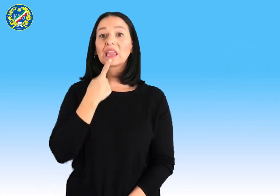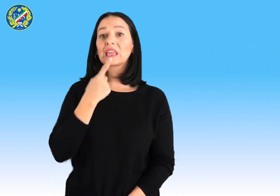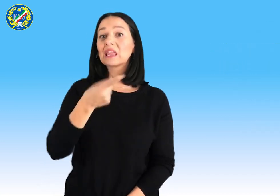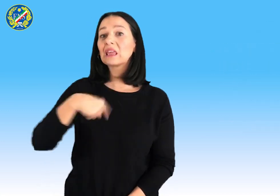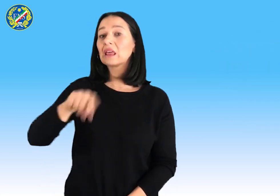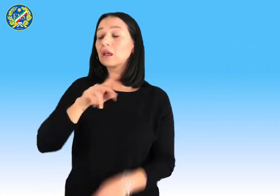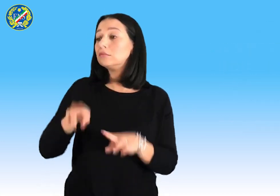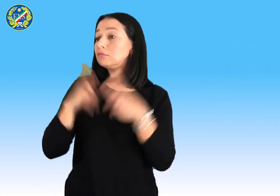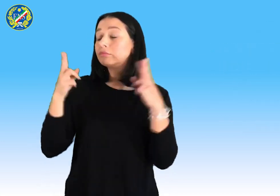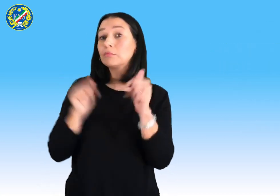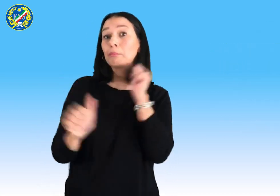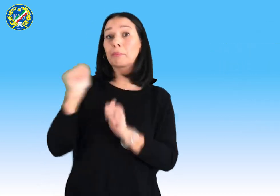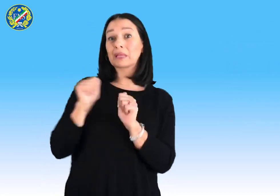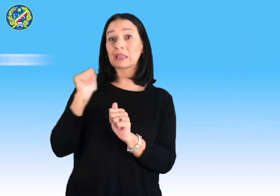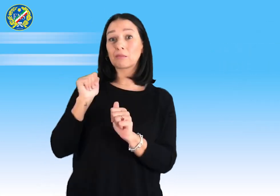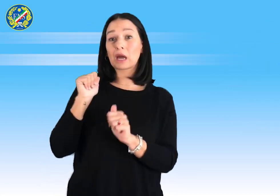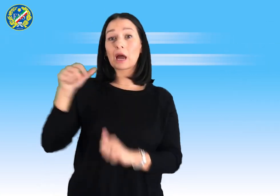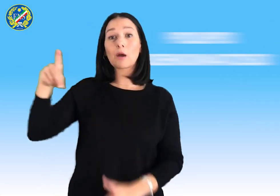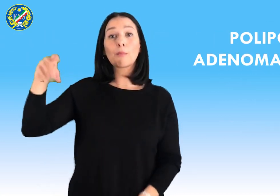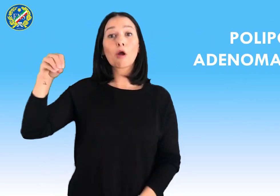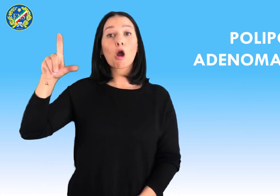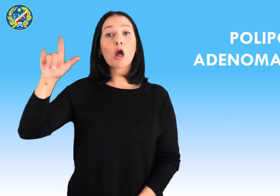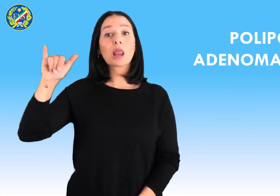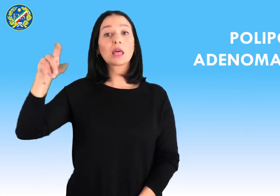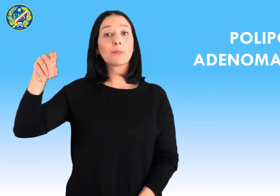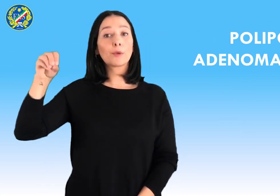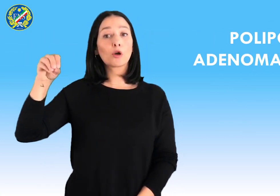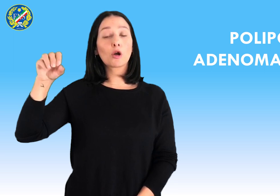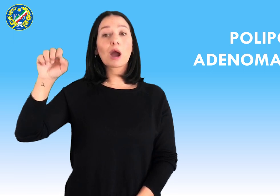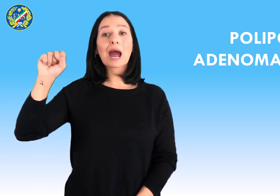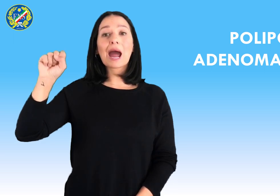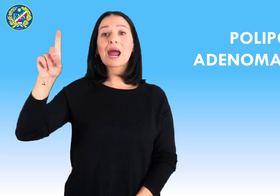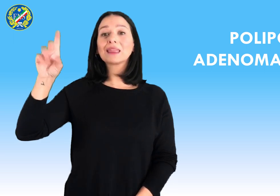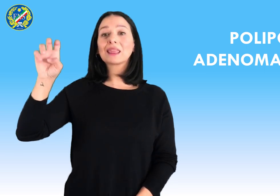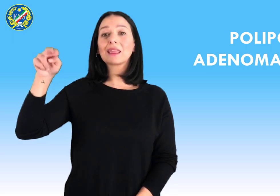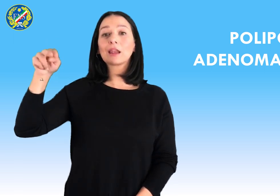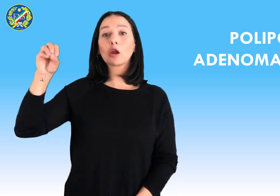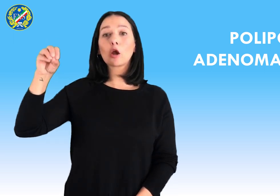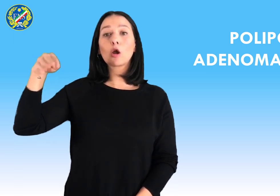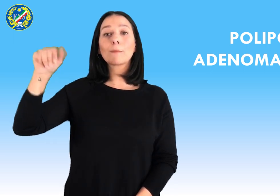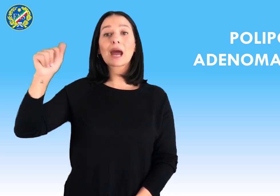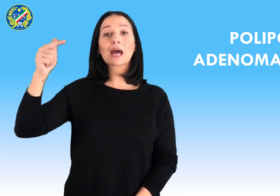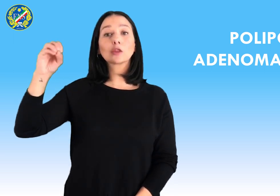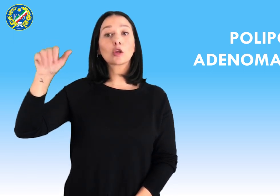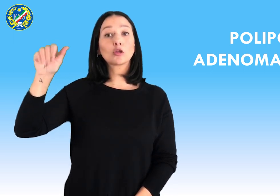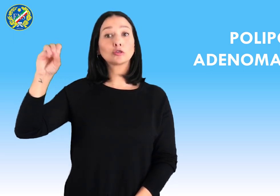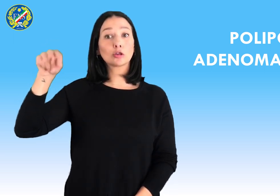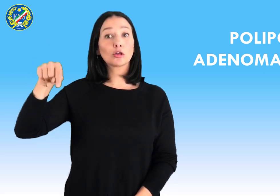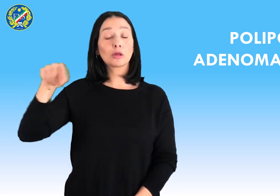Diagnosticare precocemente un polipo adenomatoso,